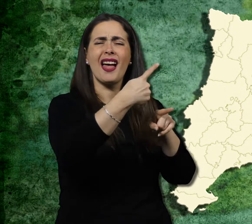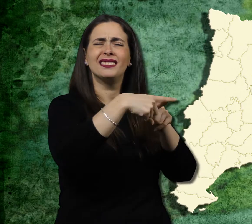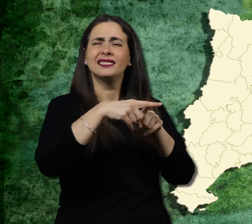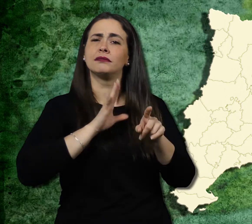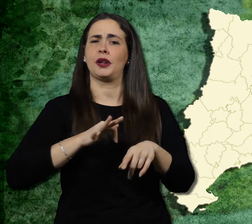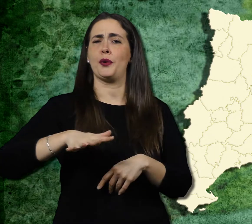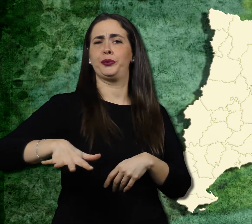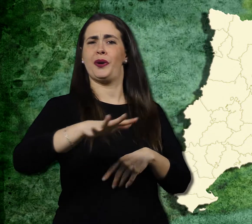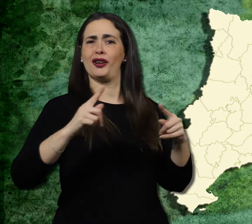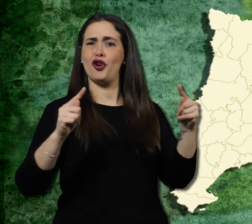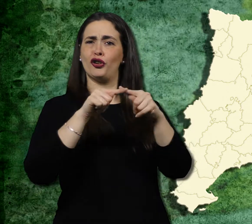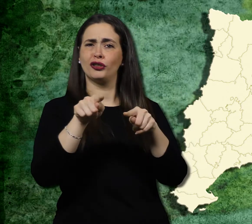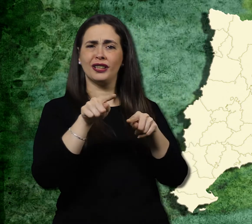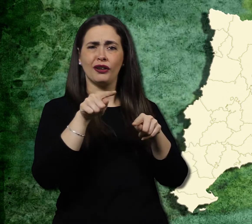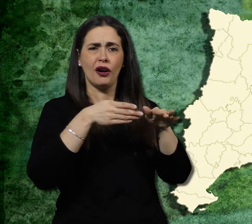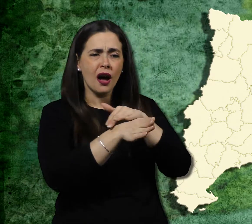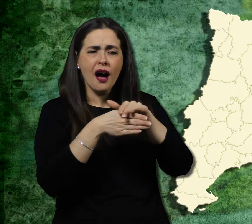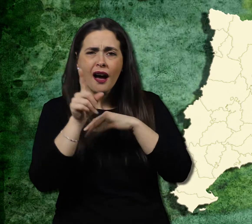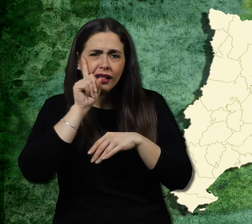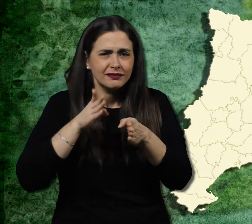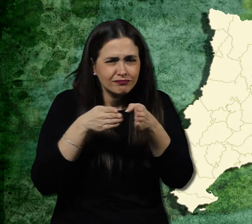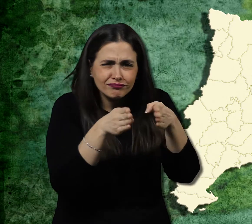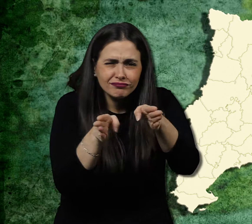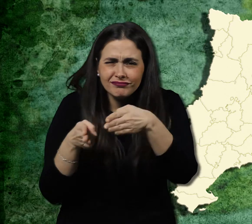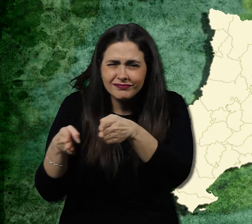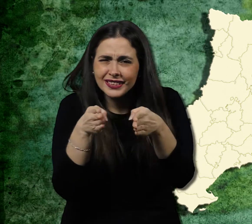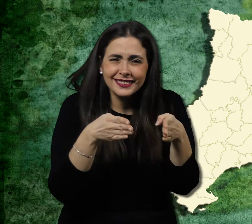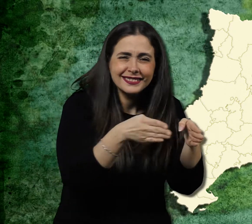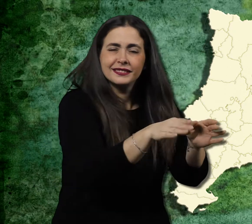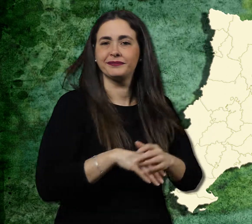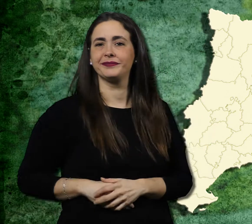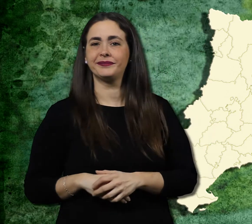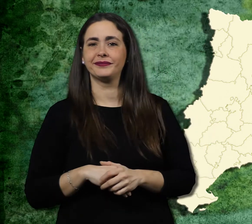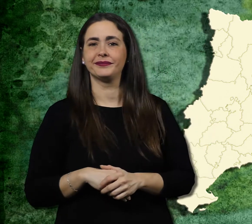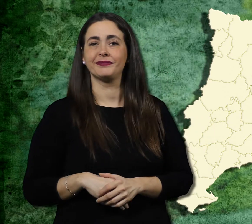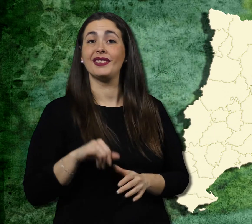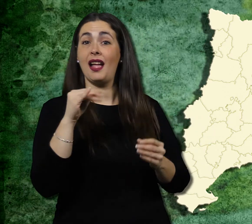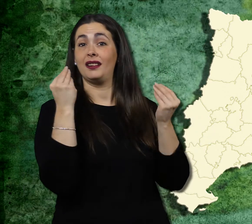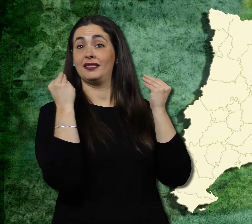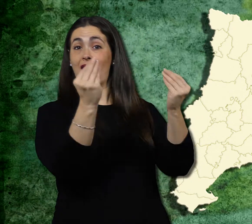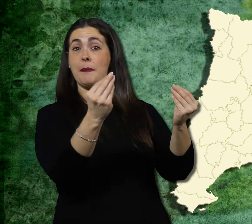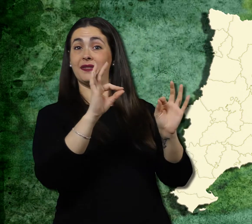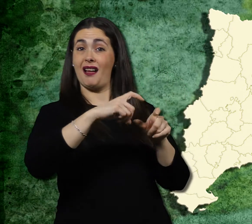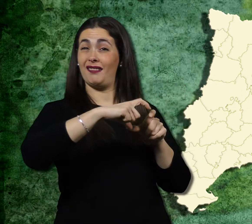Visitar la catedral i descobrir els carrerons i placetes que conformen el Barri Gòtic.